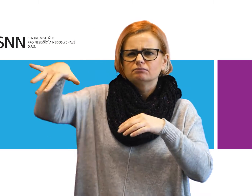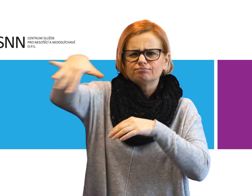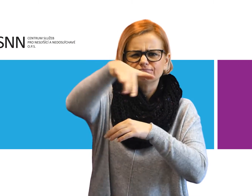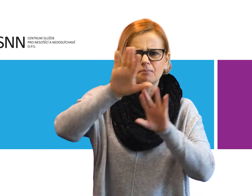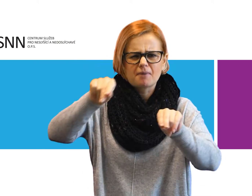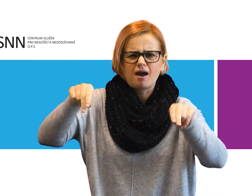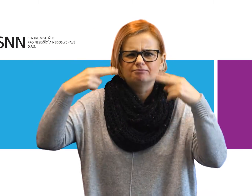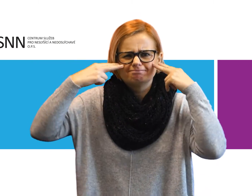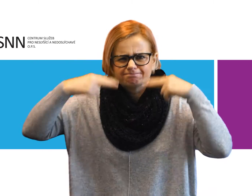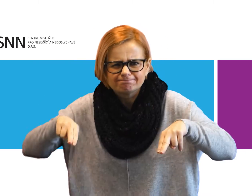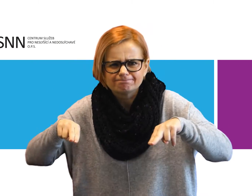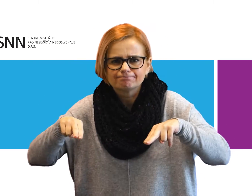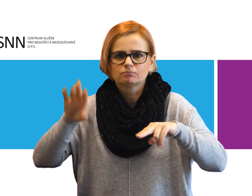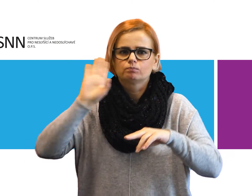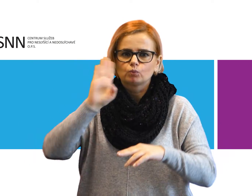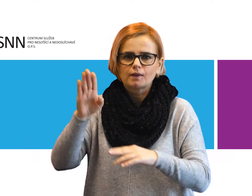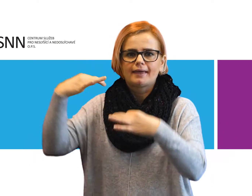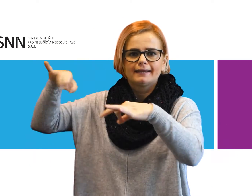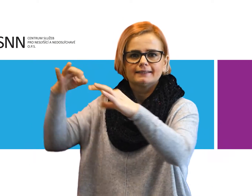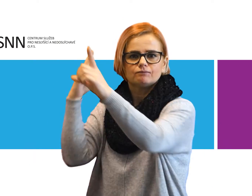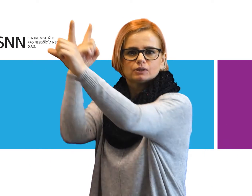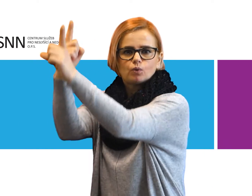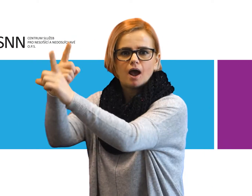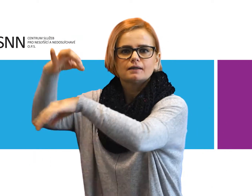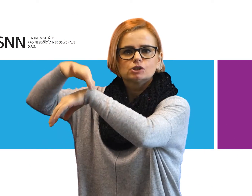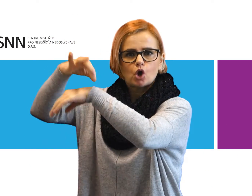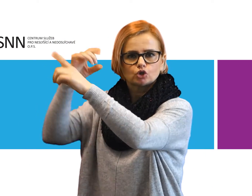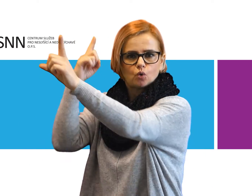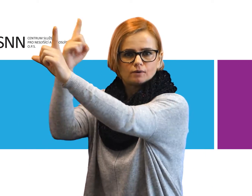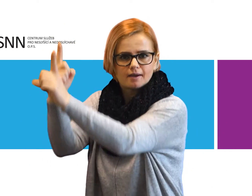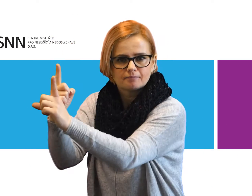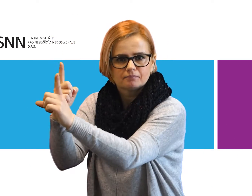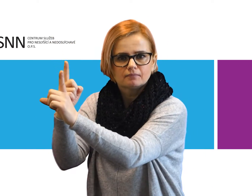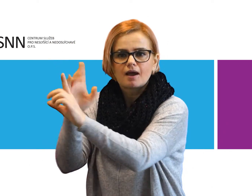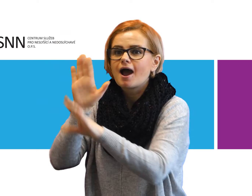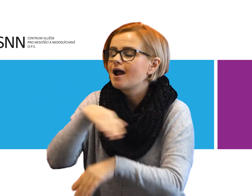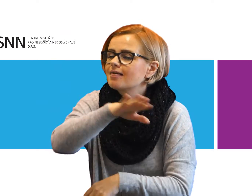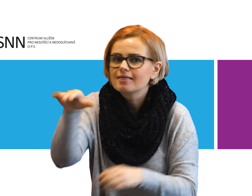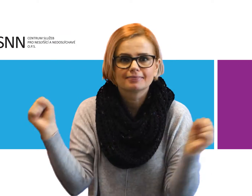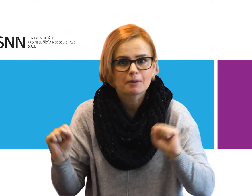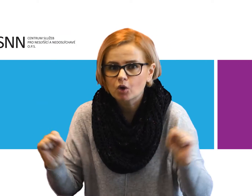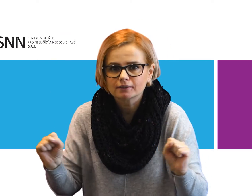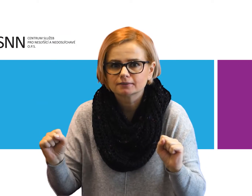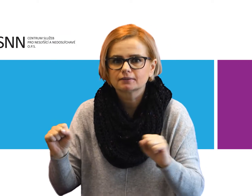Ti z Vás, kteří nenajdou v sobě odvahu ptát se veřejně, budou mít možnost individuální konzultace.